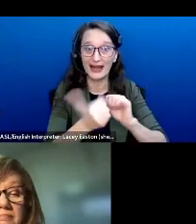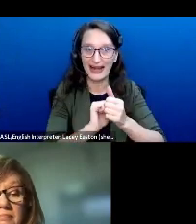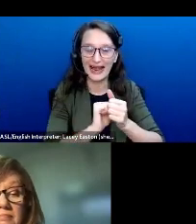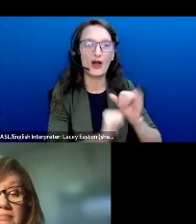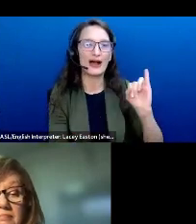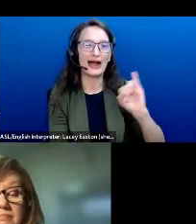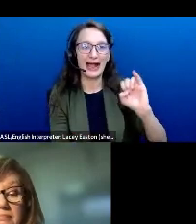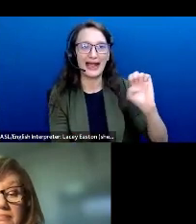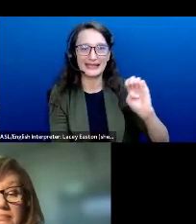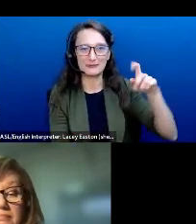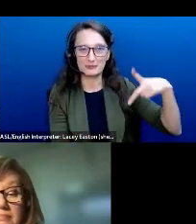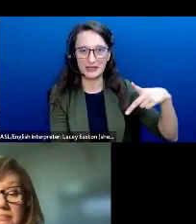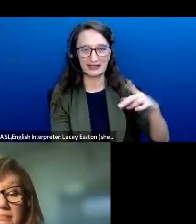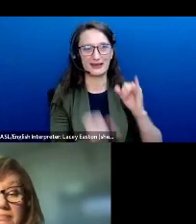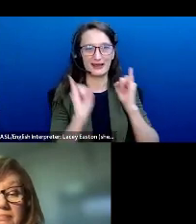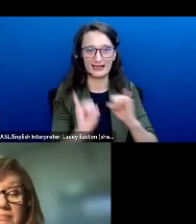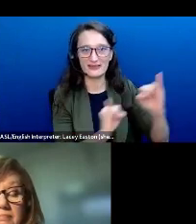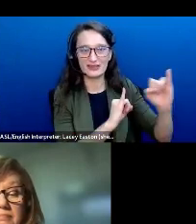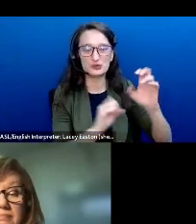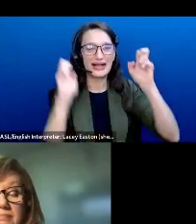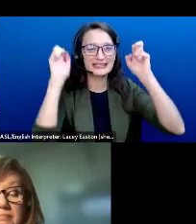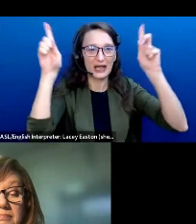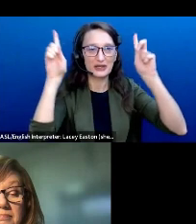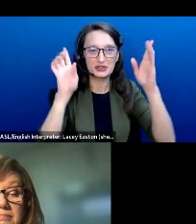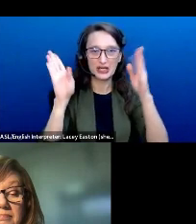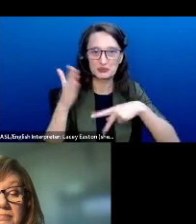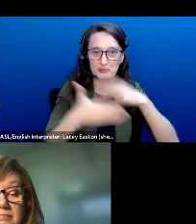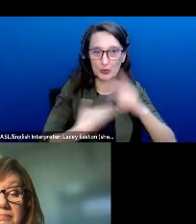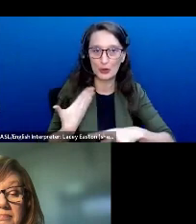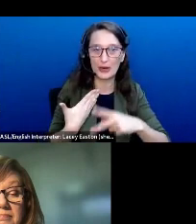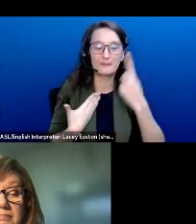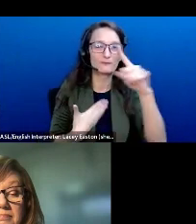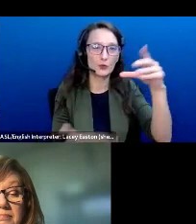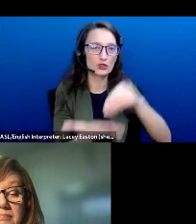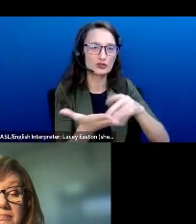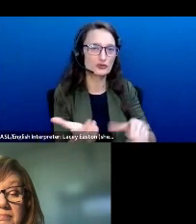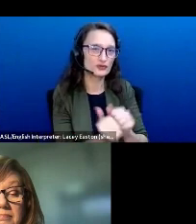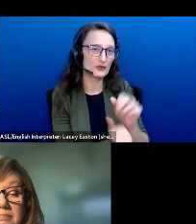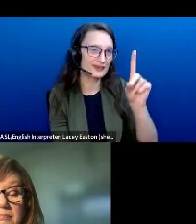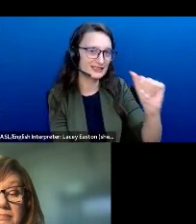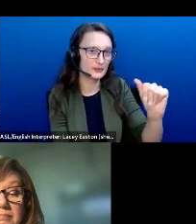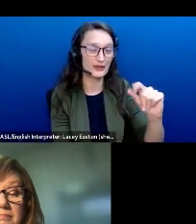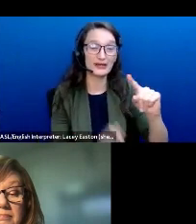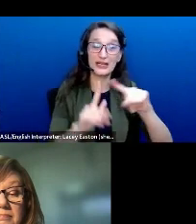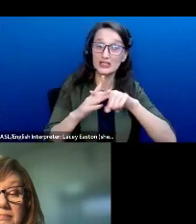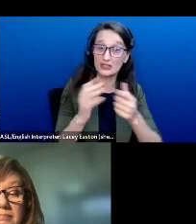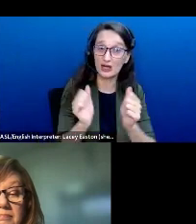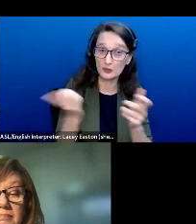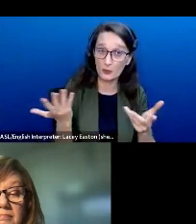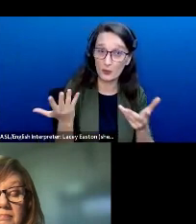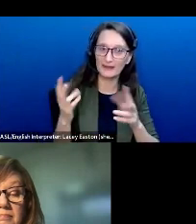o IEP para estudiantes con discapacidades. Comienza con una evaluación, es decir, se